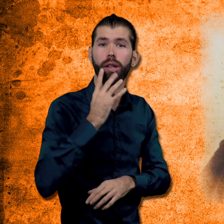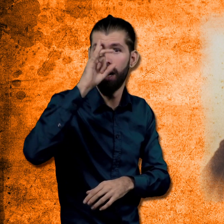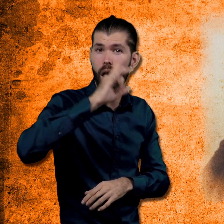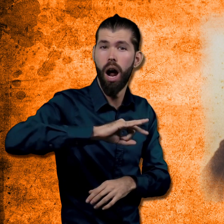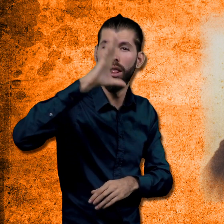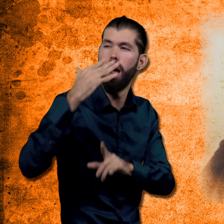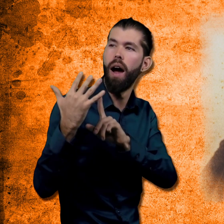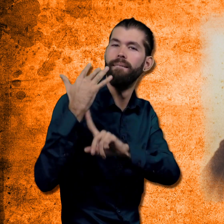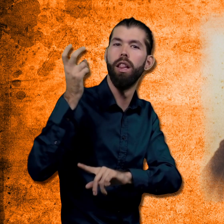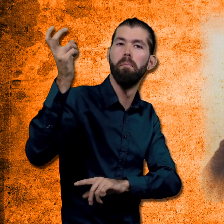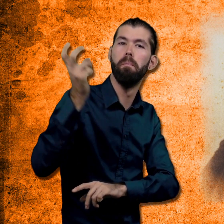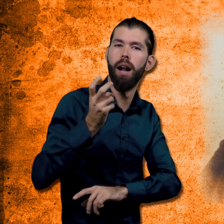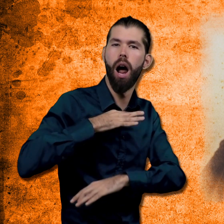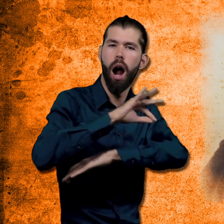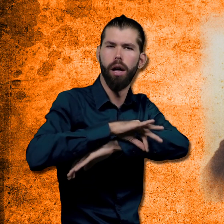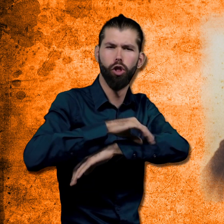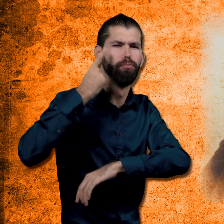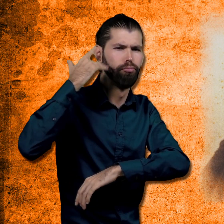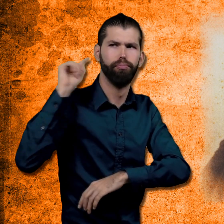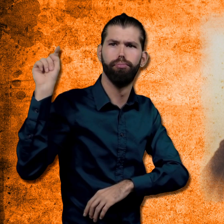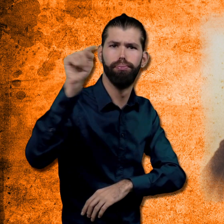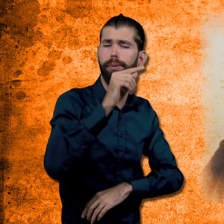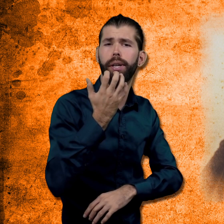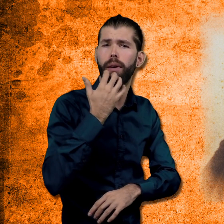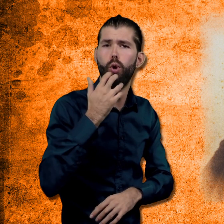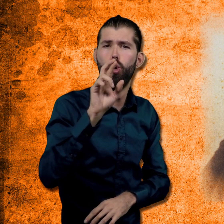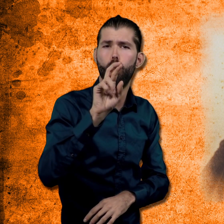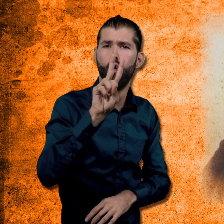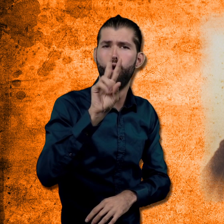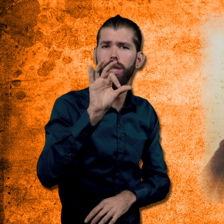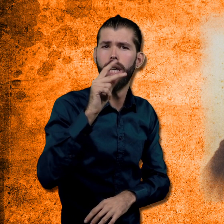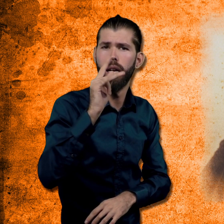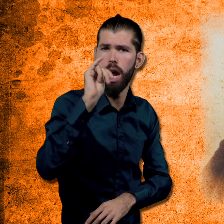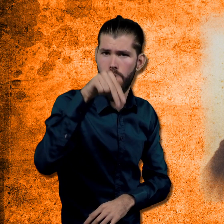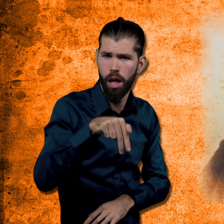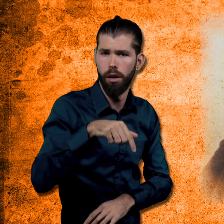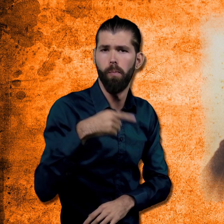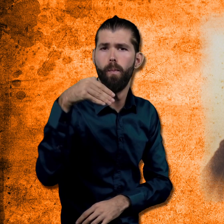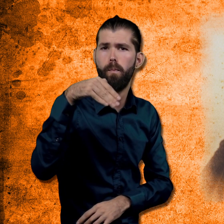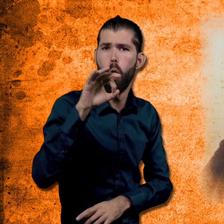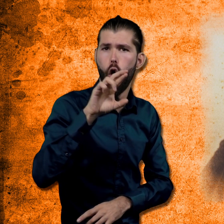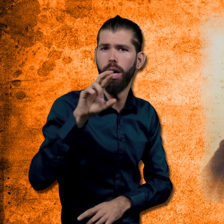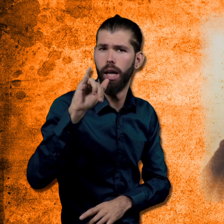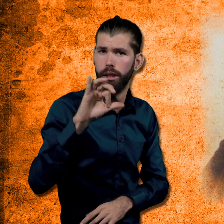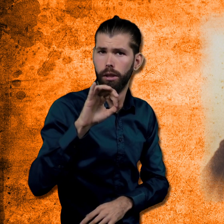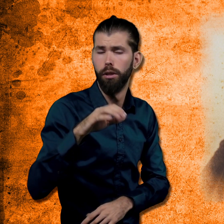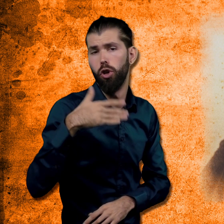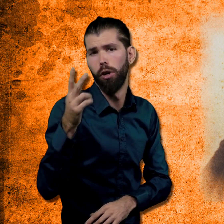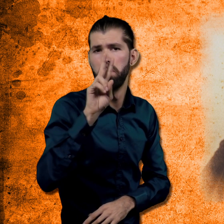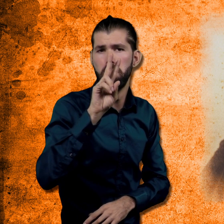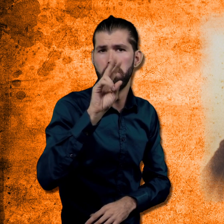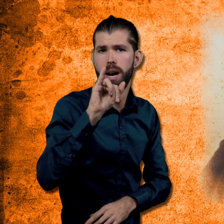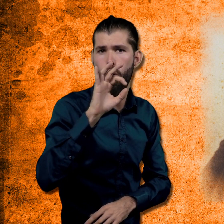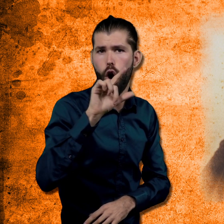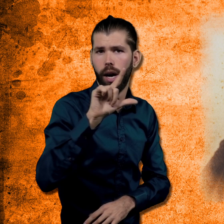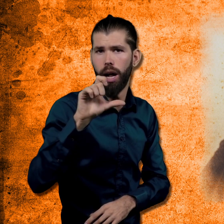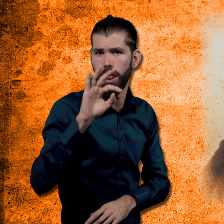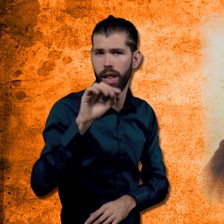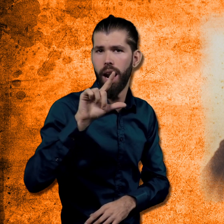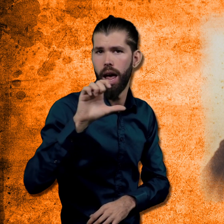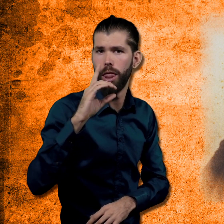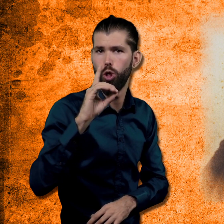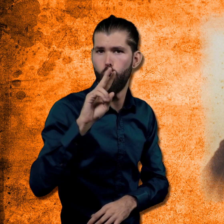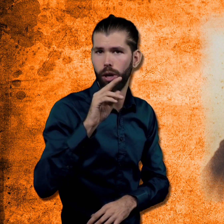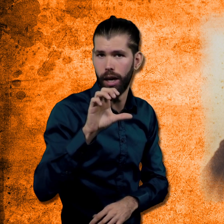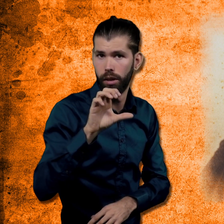Hereu en certa forma del pensament de figures com Ruskin, Morris o Viollet-le-Duc,